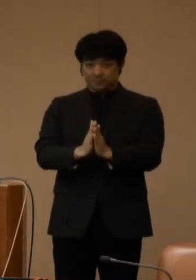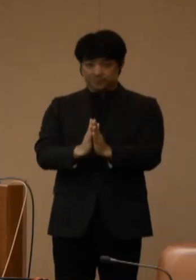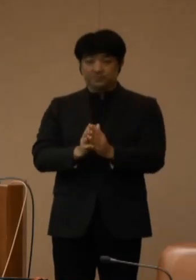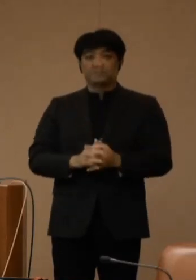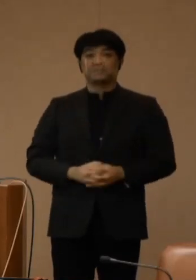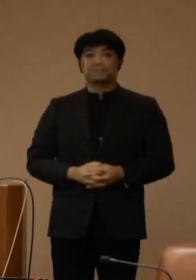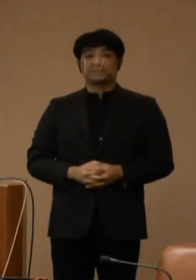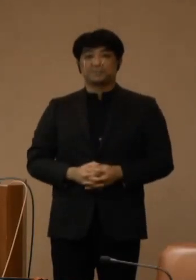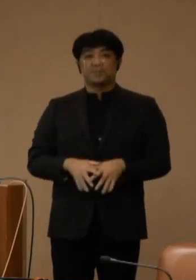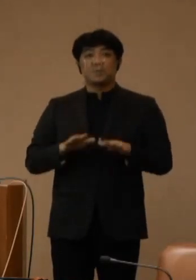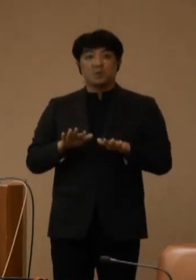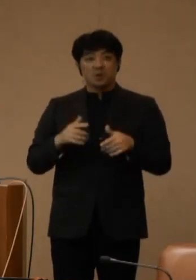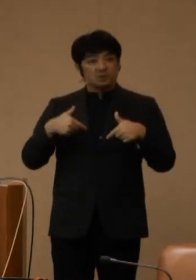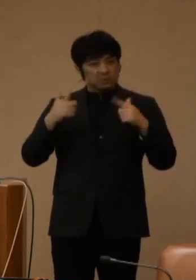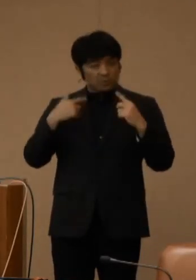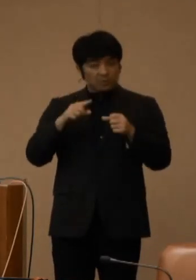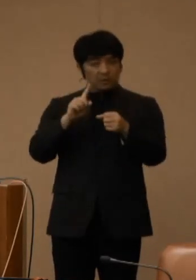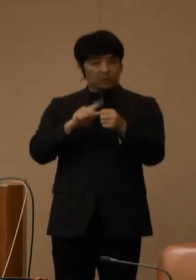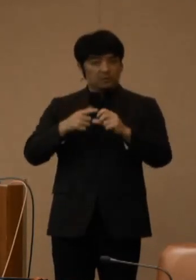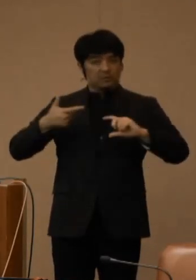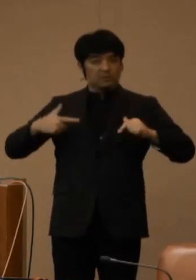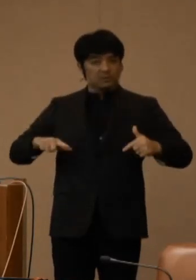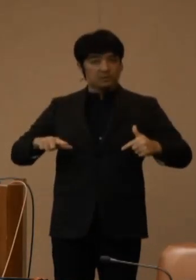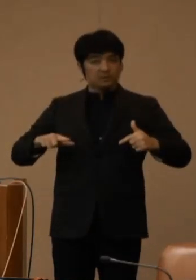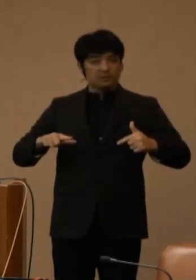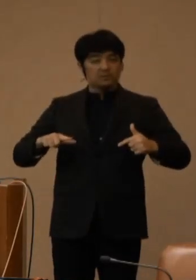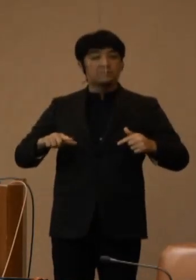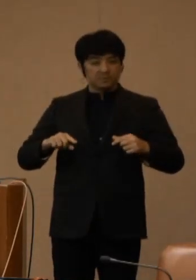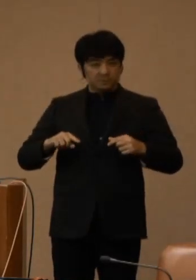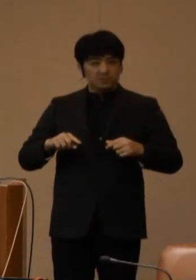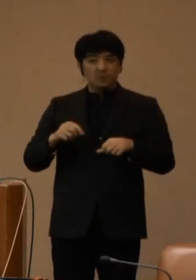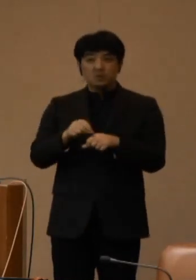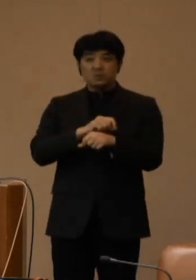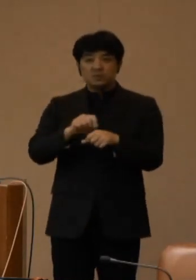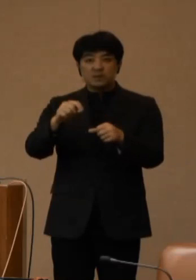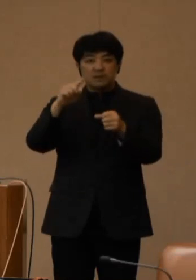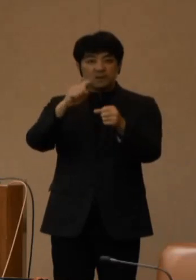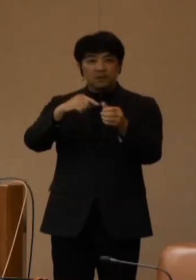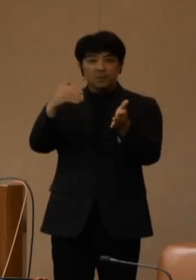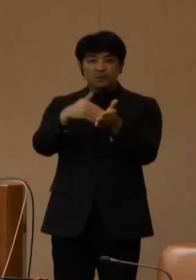今回は、いつもと違う特別な年末年始あるいは